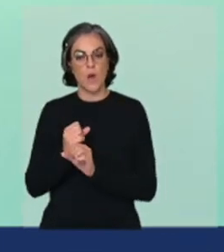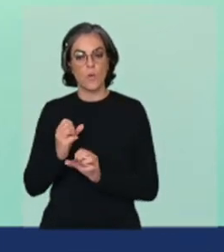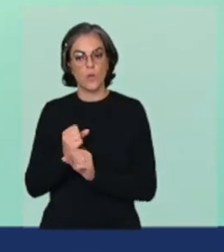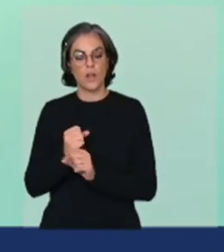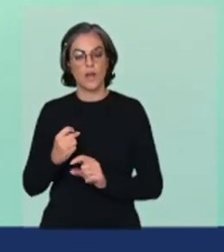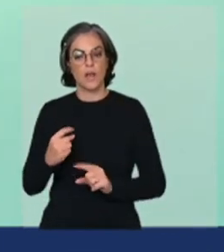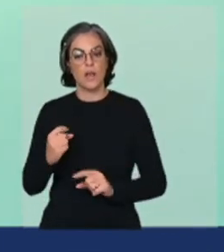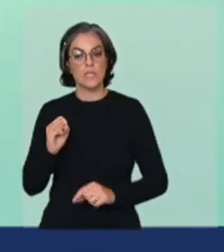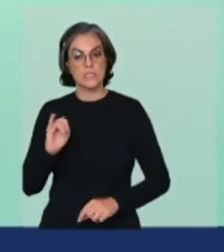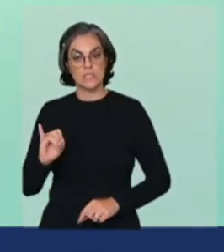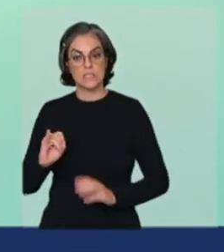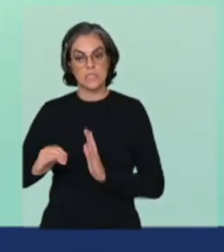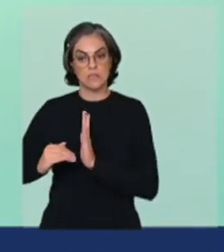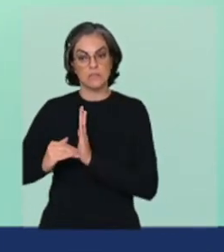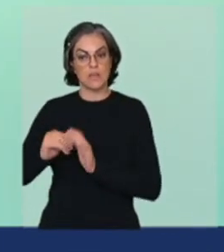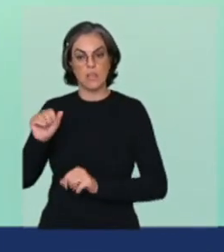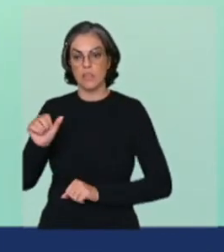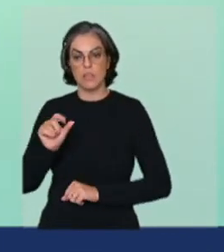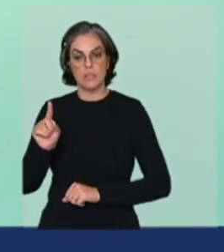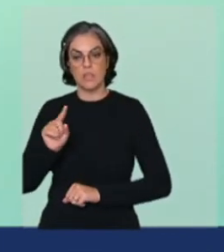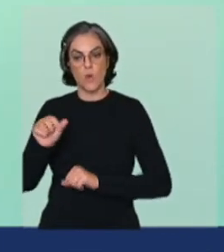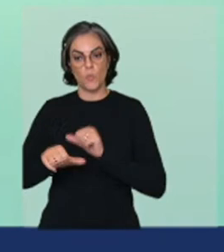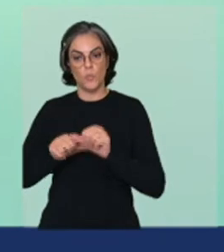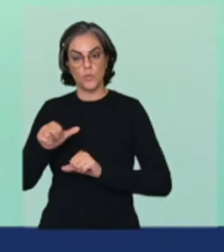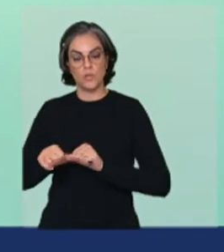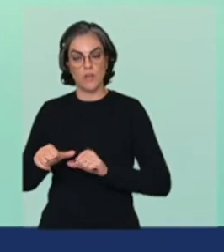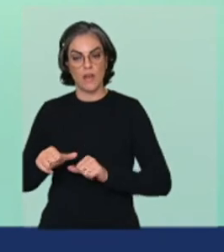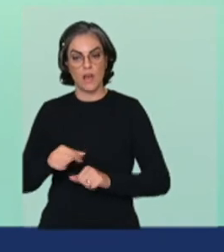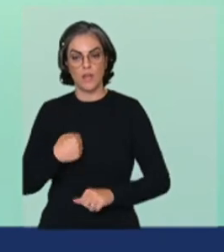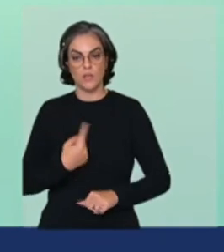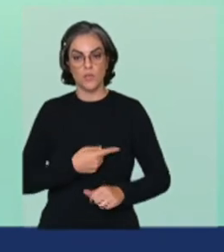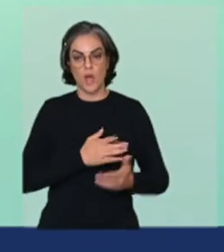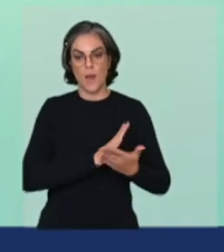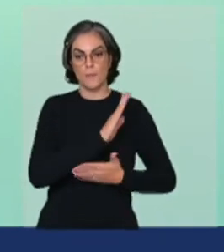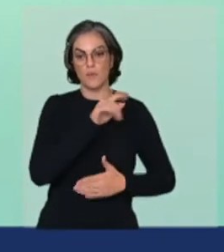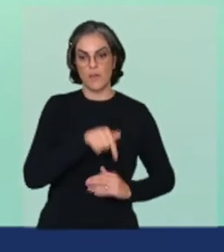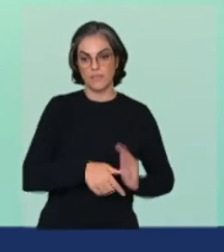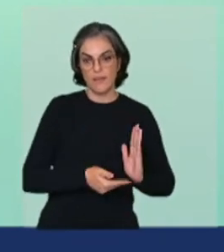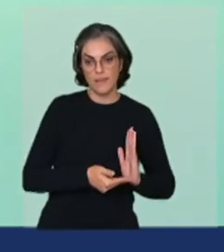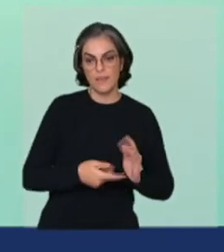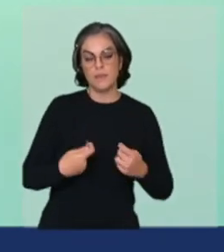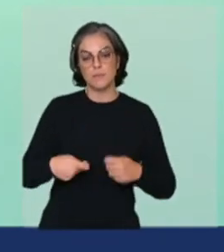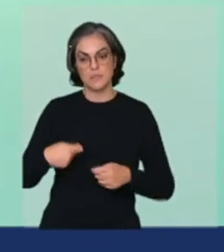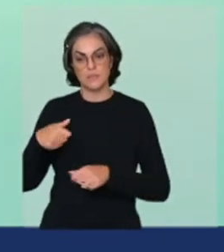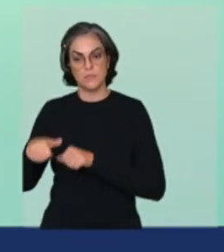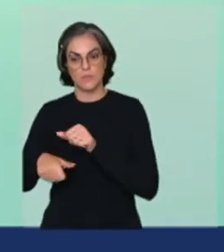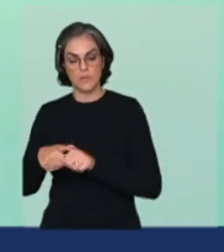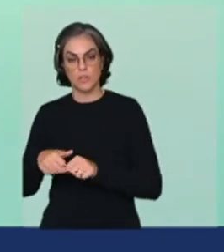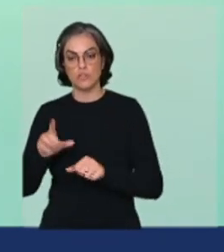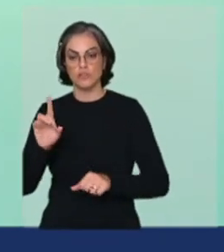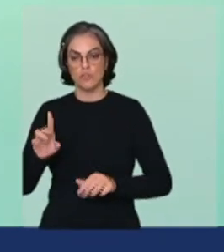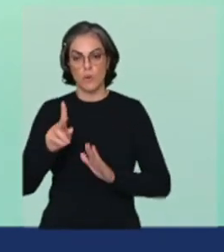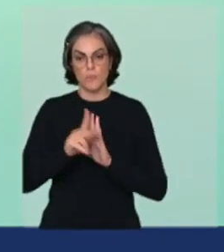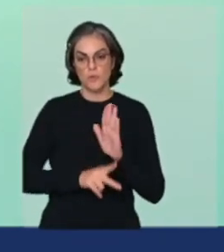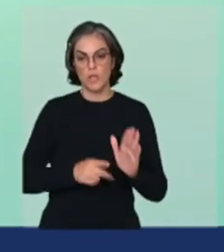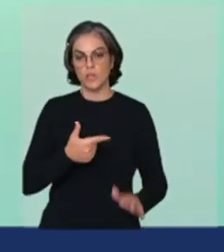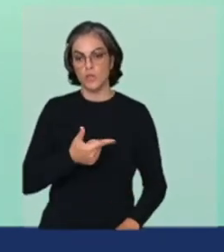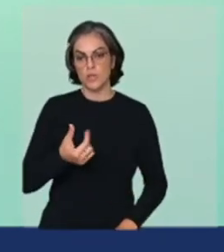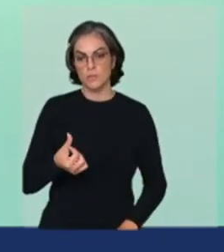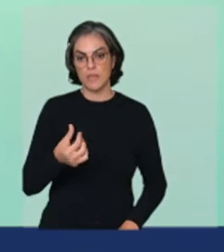MODIFIQUE OS PROBLEMAS QUE FOI APROVADO AQUI ONTEM, E NÃO SE TRATA APENAS DO PROJETO 2633, É UM COMBO DE PROJETOS EM